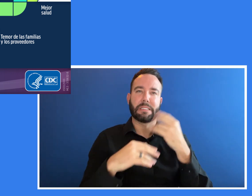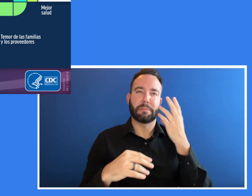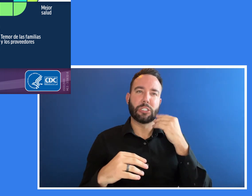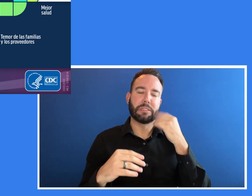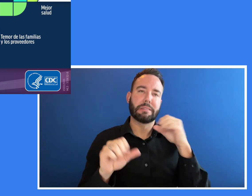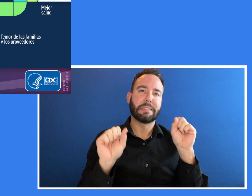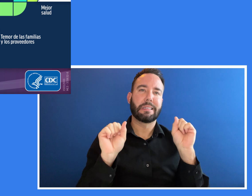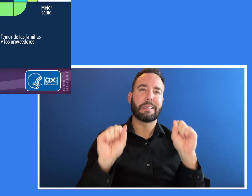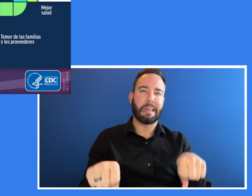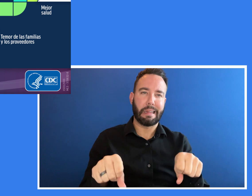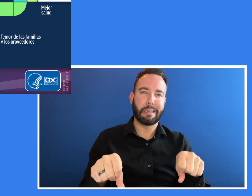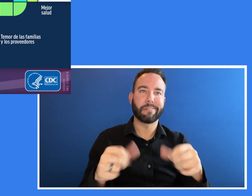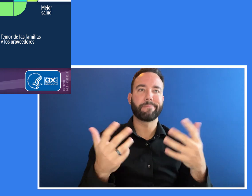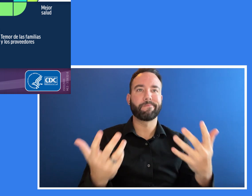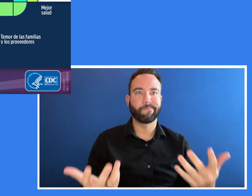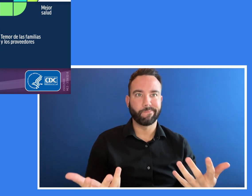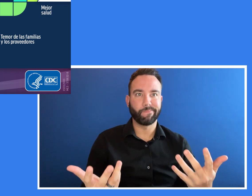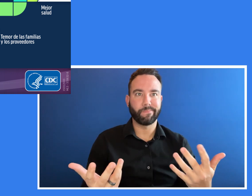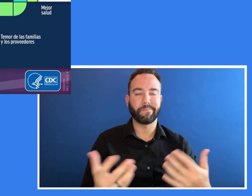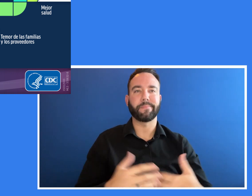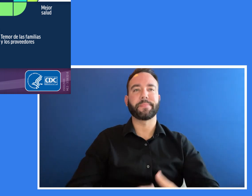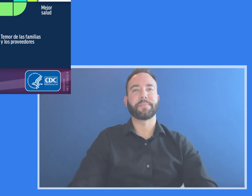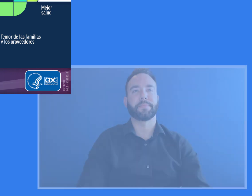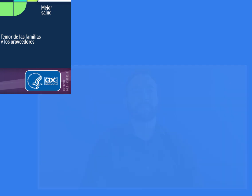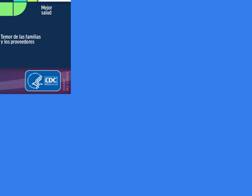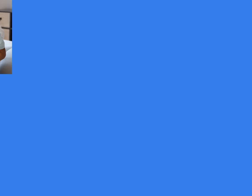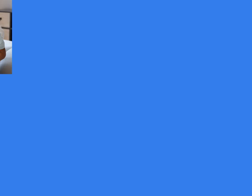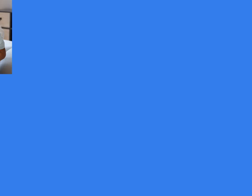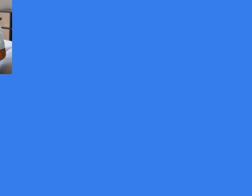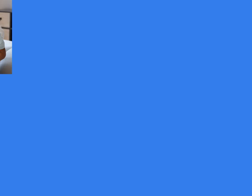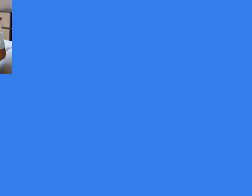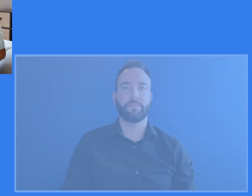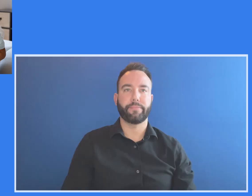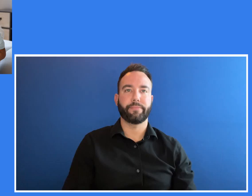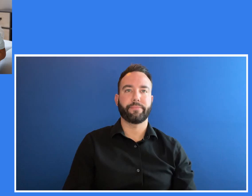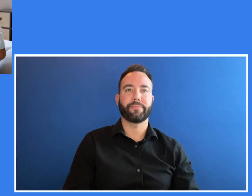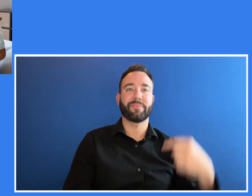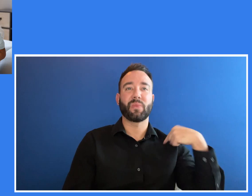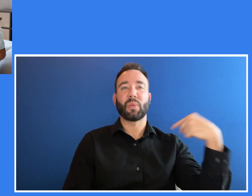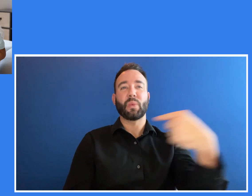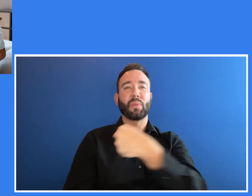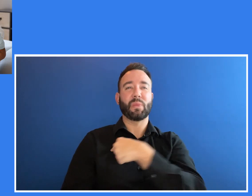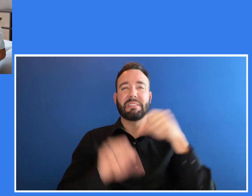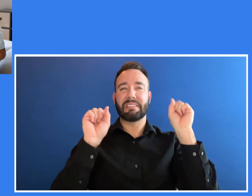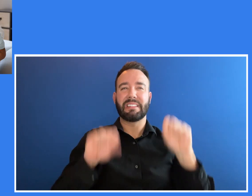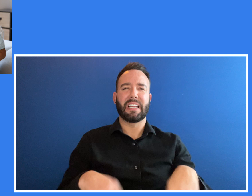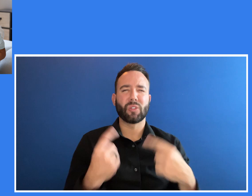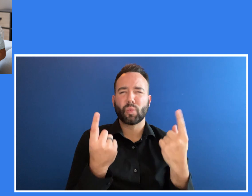que proporcionan las pruebas de detección con DTC. Lo que se puede hacer